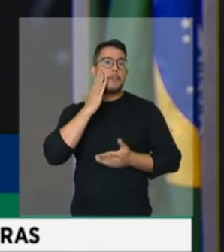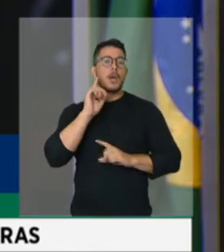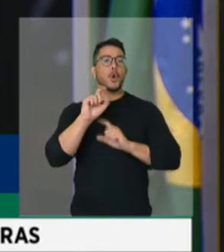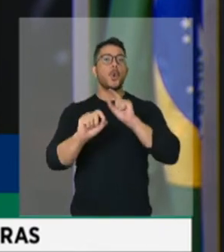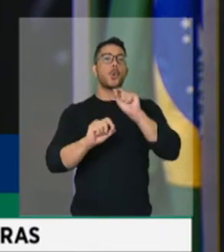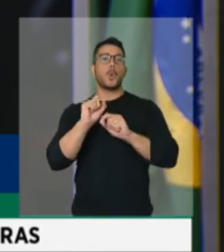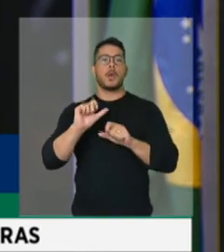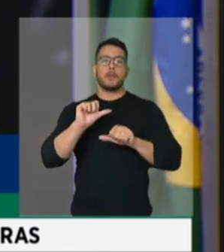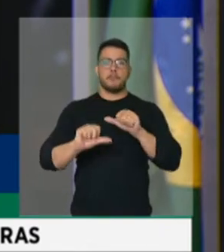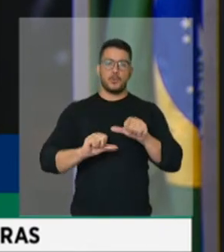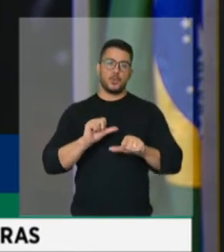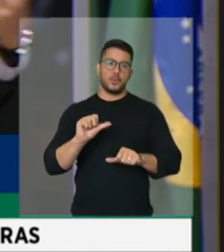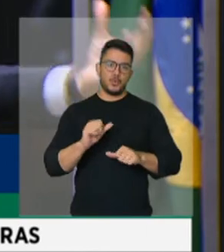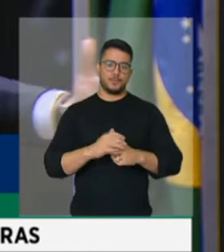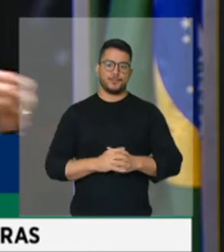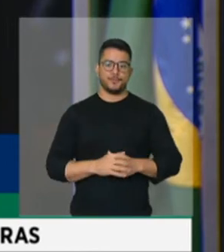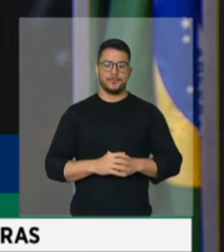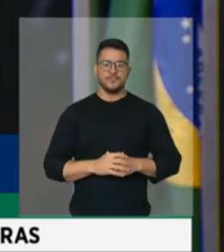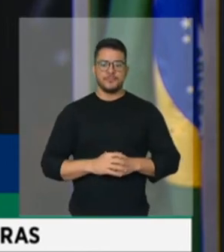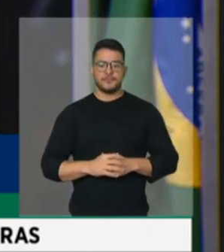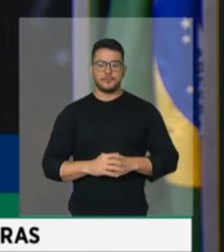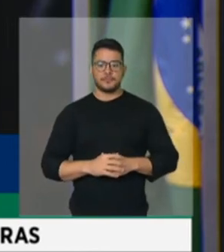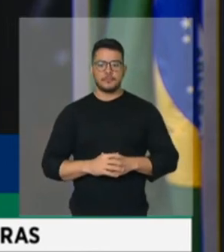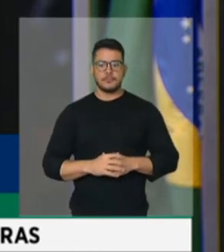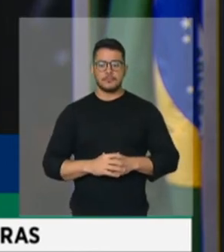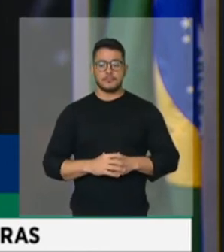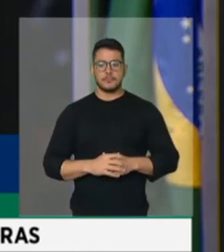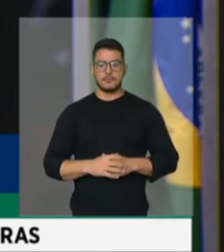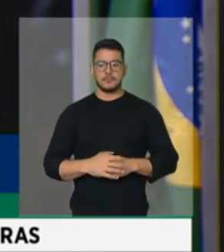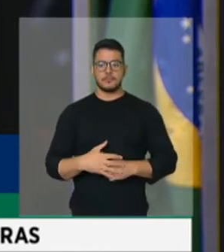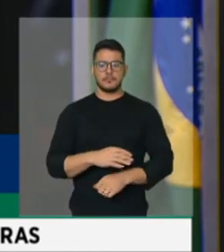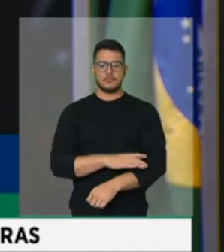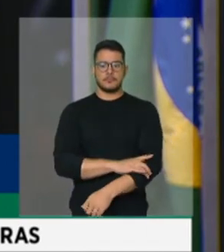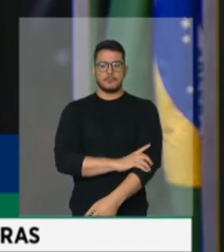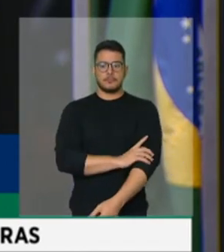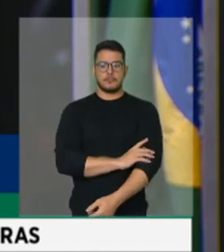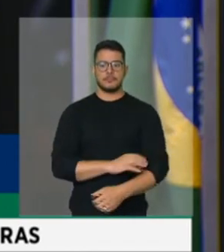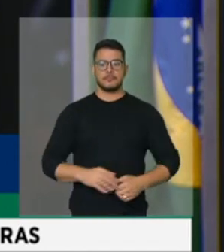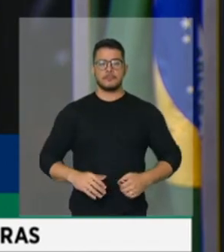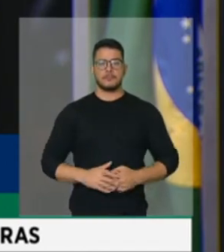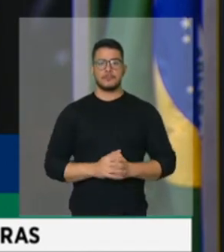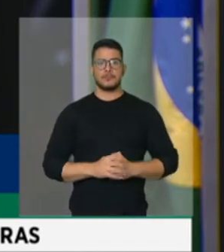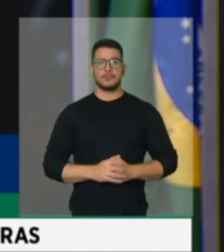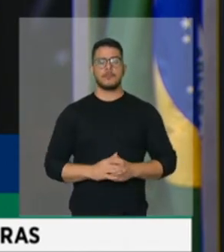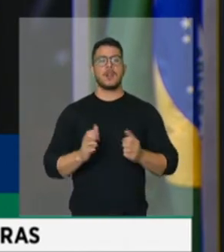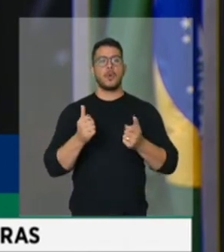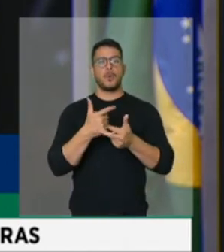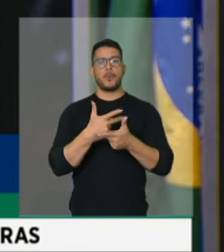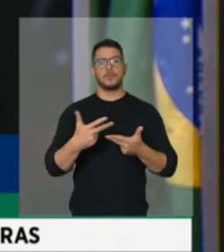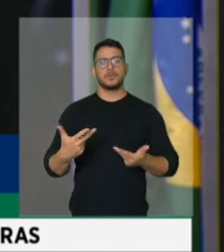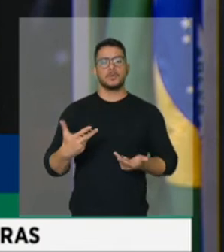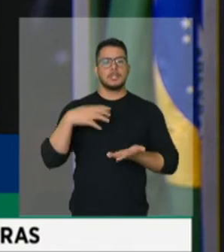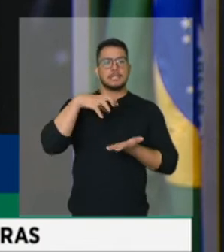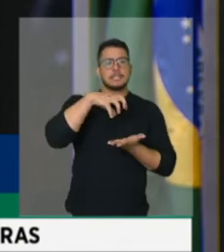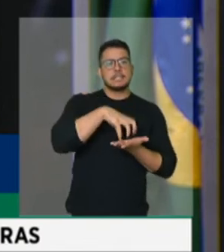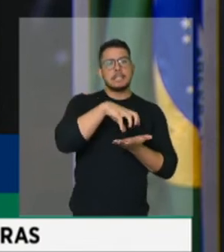DIZER AQUI NO PLENÁRIO... QUE TEM UM NOVO TEXTO ENVIADO PARA OS LÍDERES, ACABAMOS DE RECEBER E ESTAMOS ANALISANDO NA LIDERANÇA DO PARTIDO PARA VER... O QUE É QUE FOI